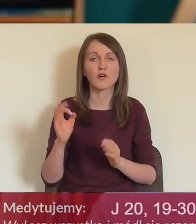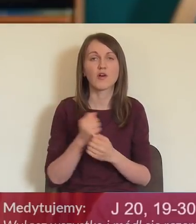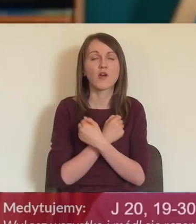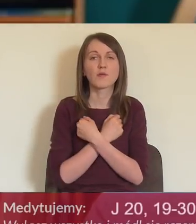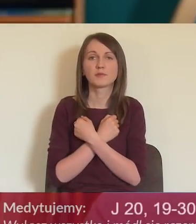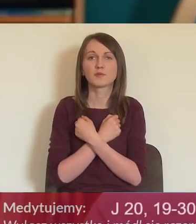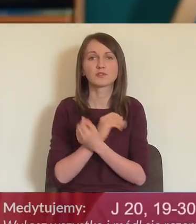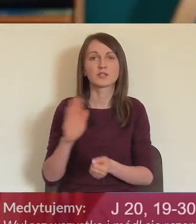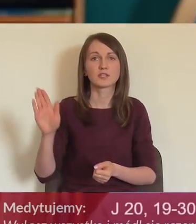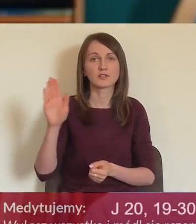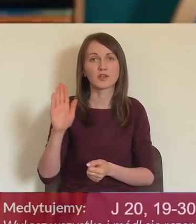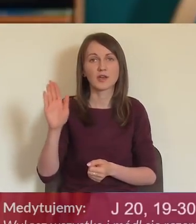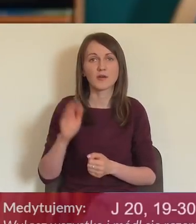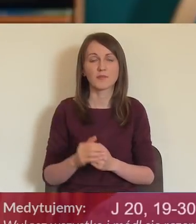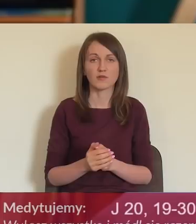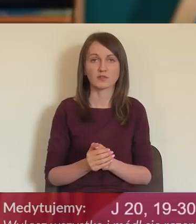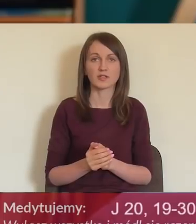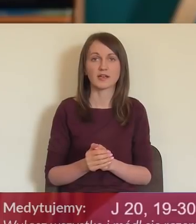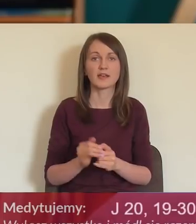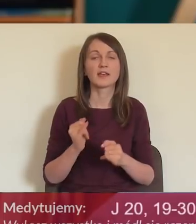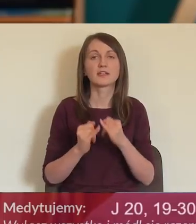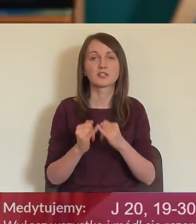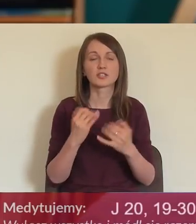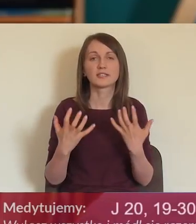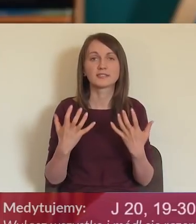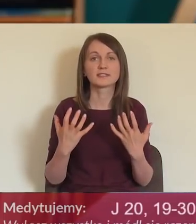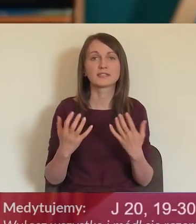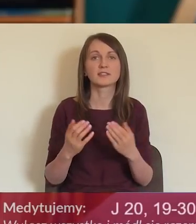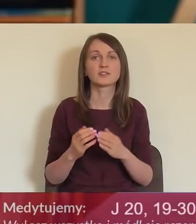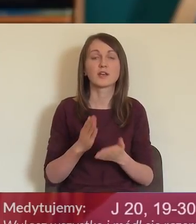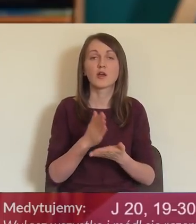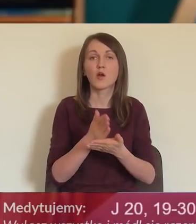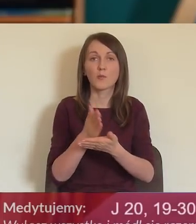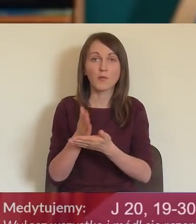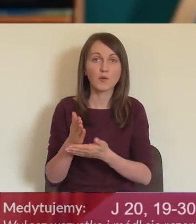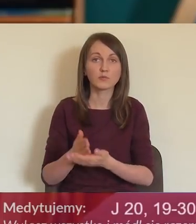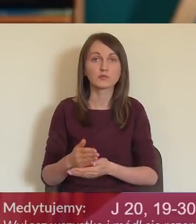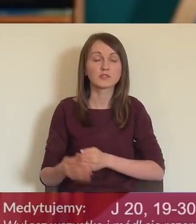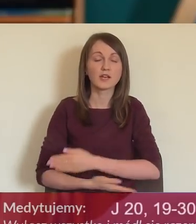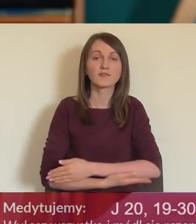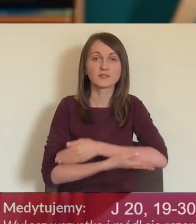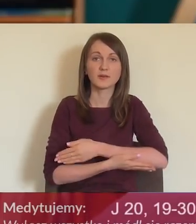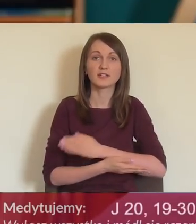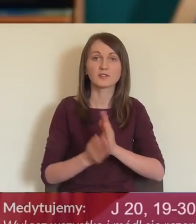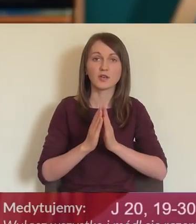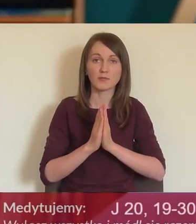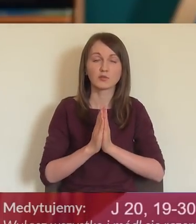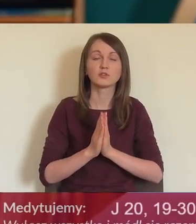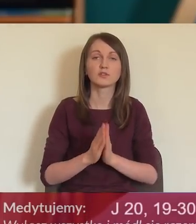jakoś zlitowało się nad nimi w Warszawie na Mokotowie. Jak ktoś z Was chciałby jeszcze wesprzeć chłopaków w modlitwie,